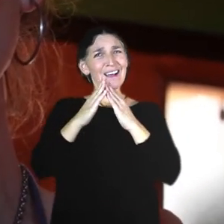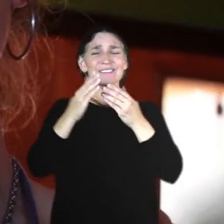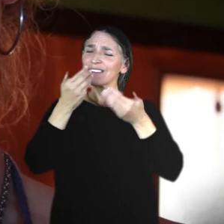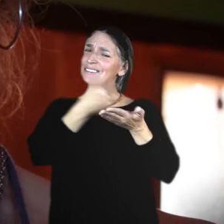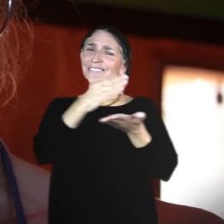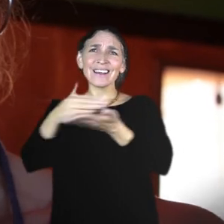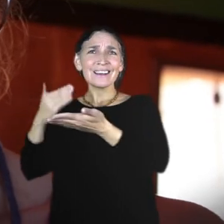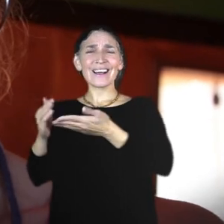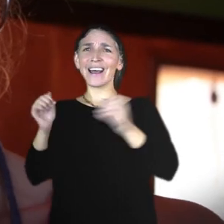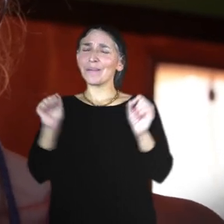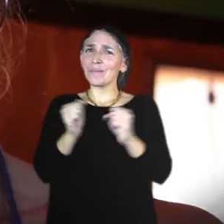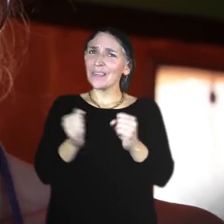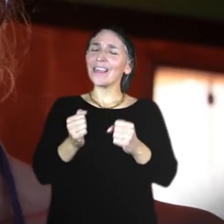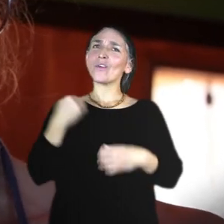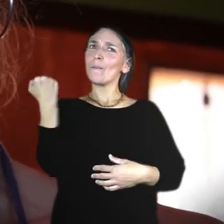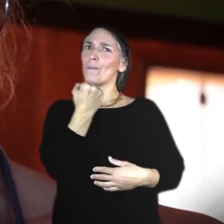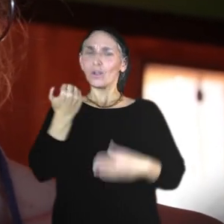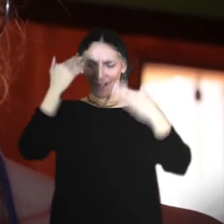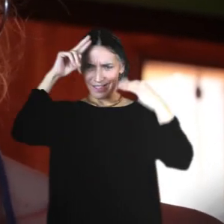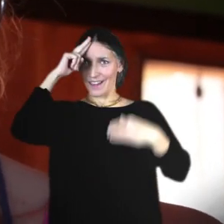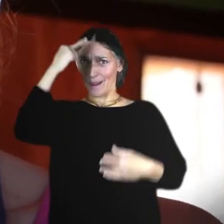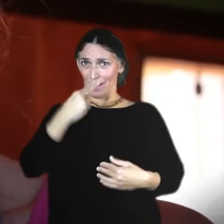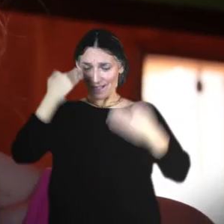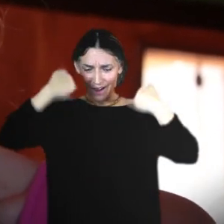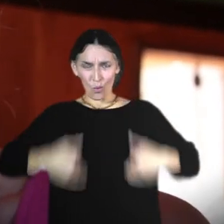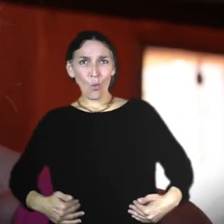ser consecuentes de cuerpo y de mente para alzar el vuelo por senderos nuevos.